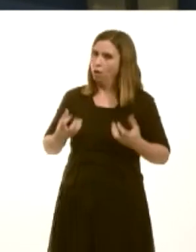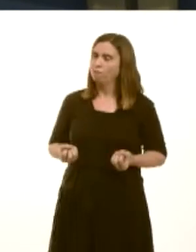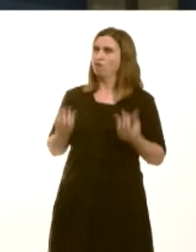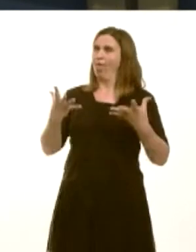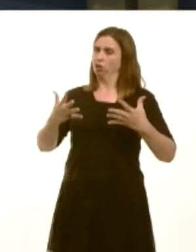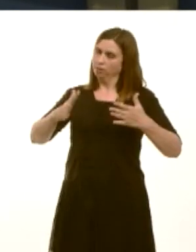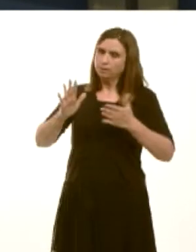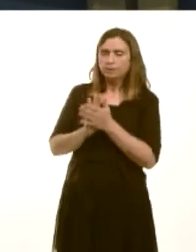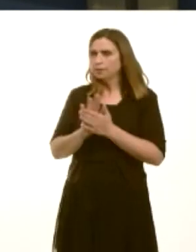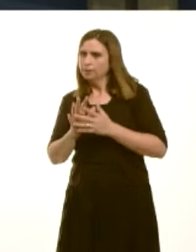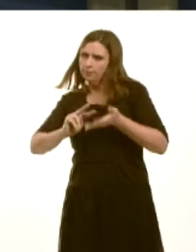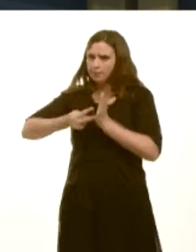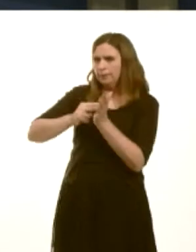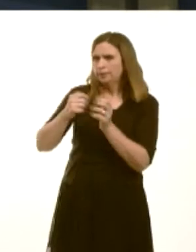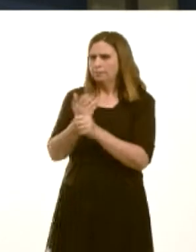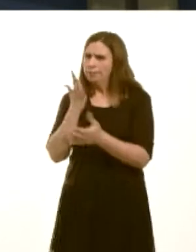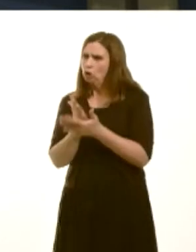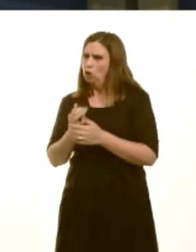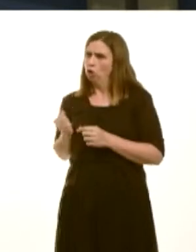Weinidog. Carwyn Jones: Tri pheth: yn gyntaf, ynglyn